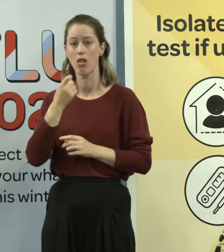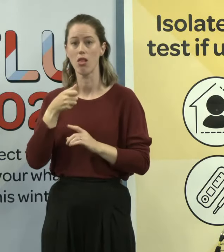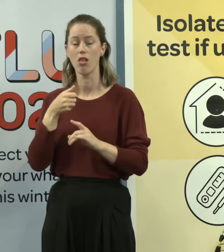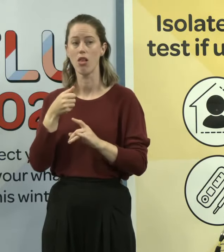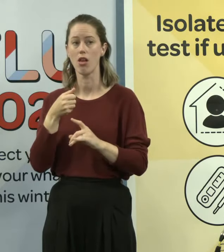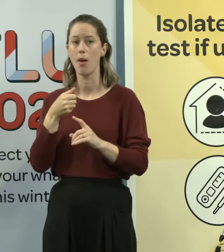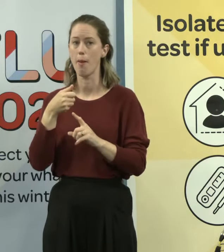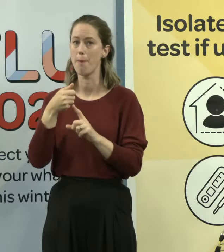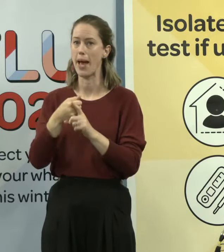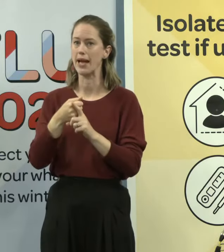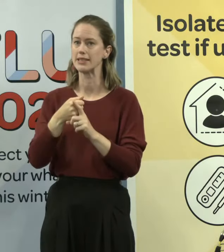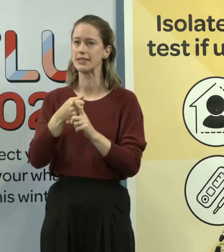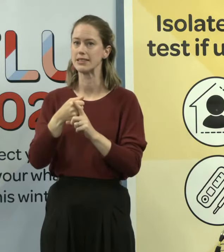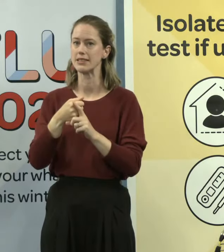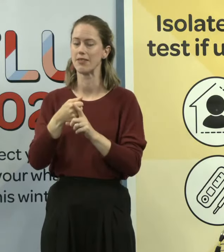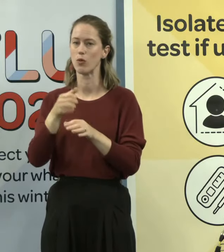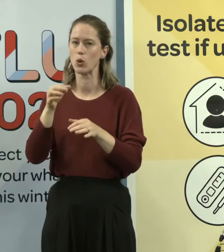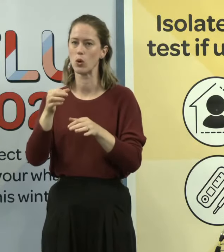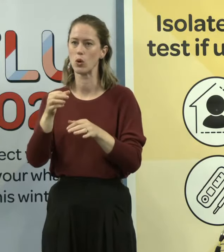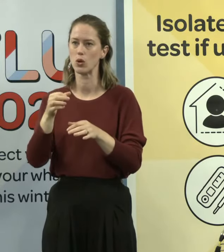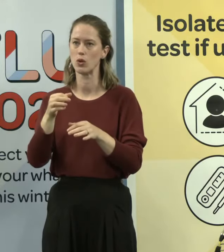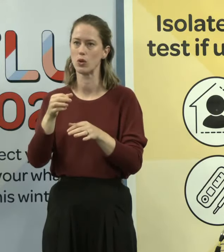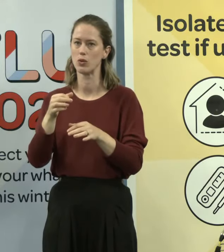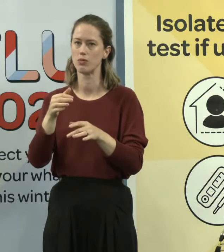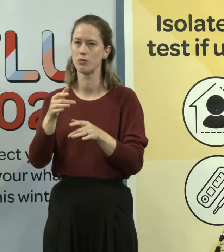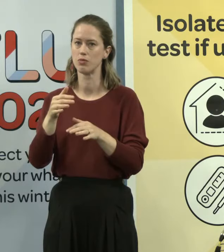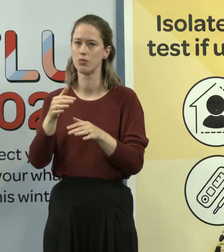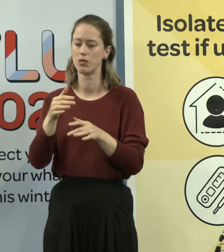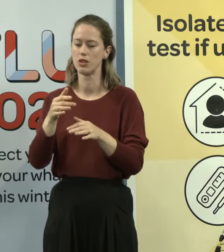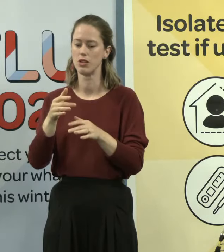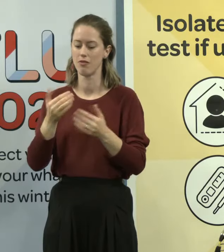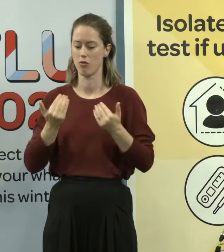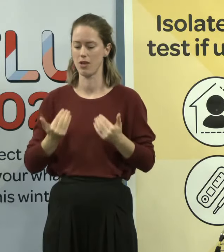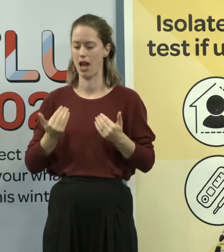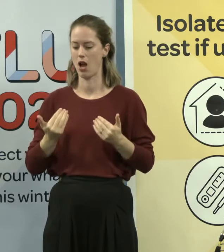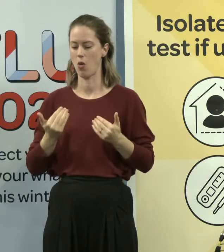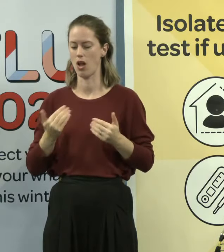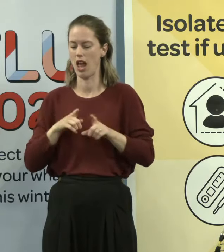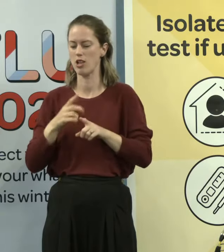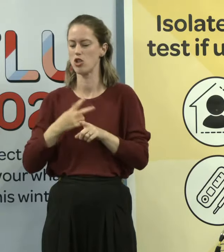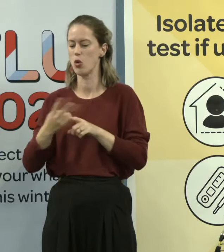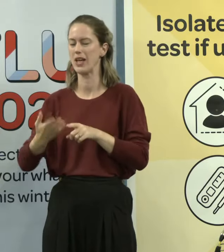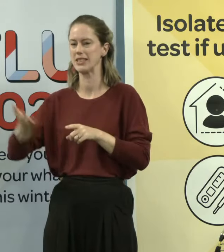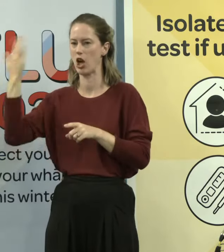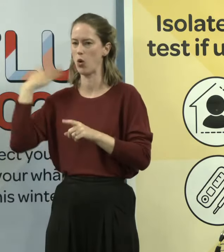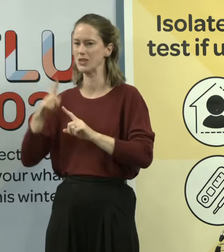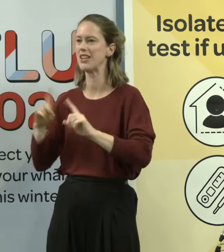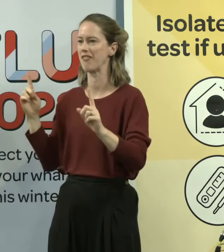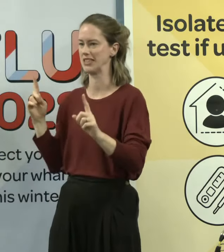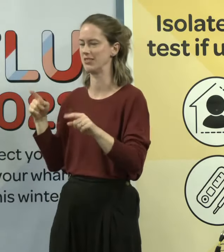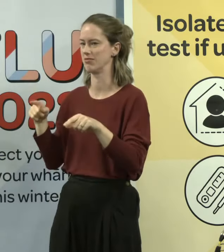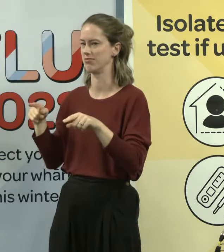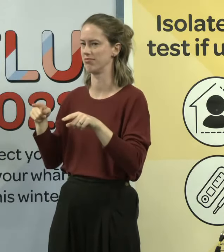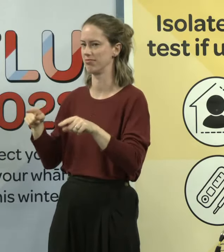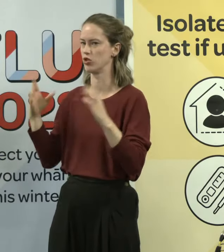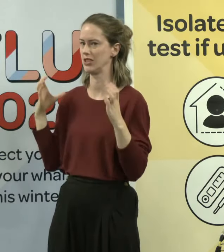keehi, ko te tikanga ka mau tonu kia iti ake nga kaimahi ka mutu, ko te tikanga ka iti ake te